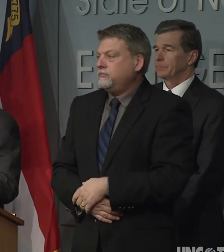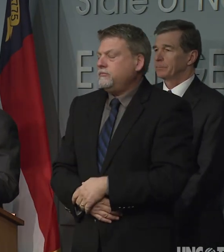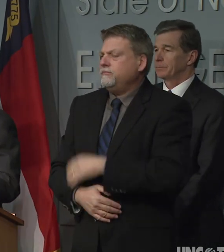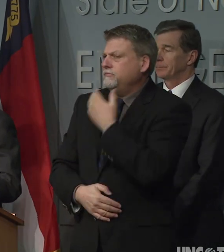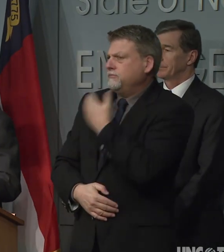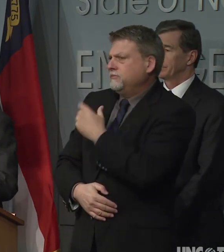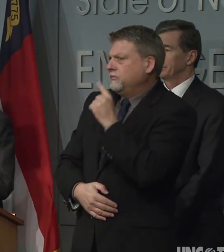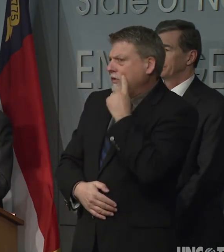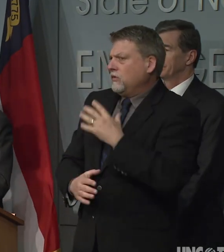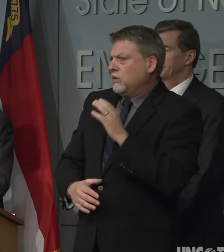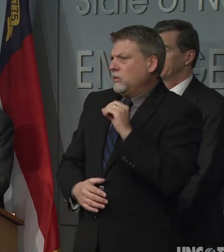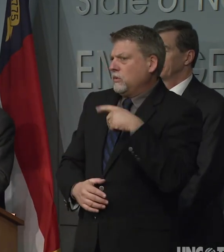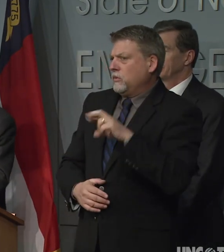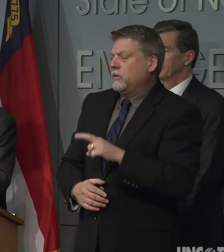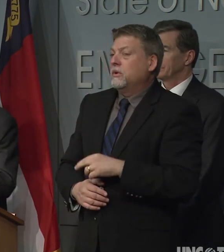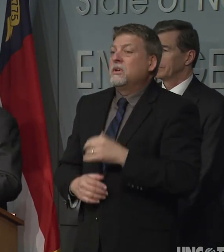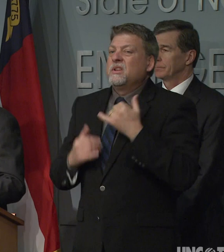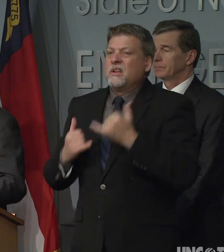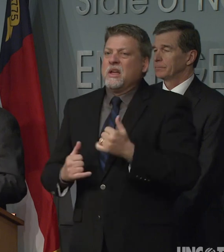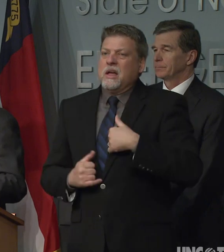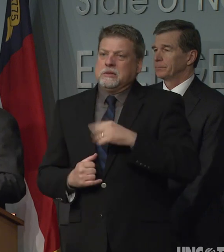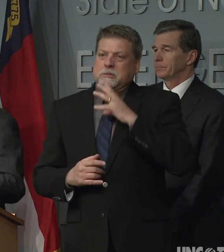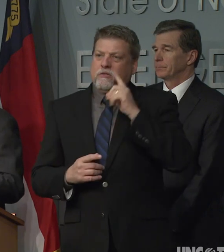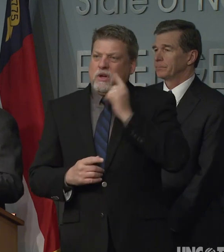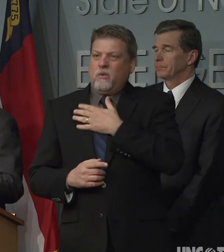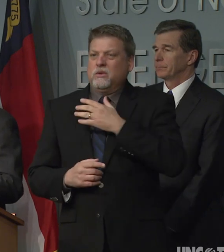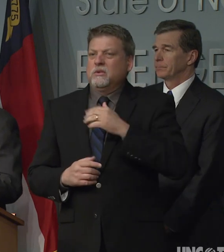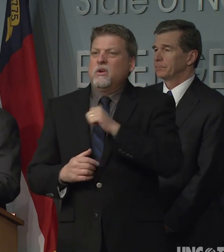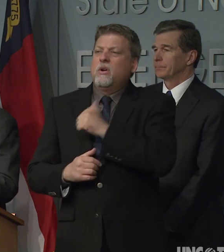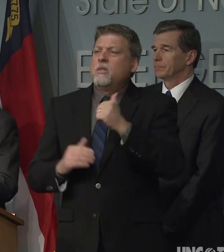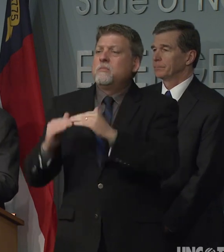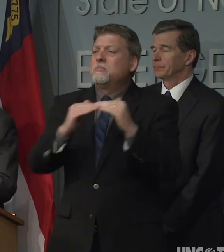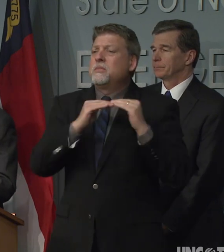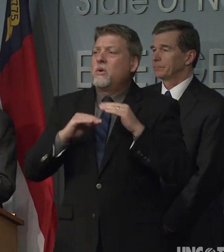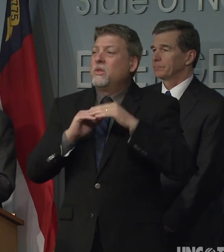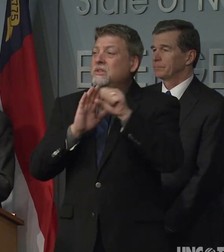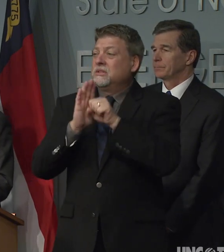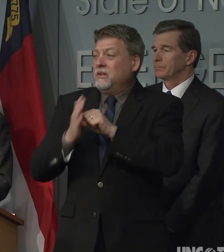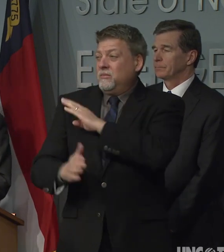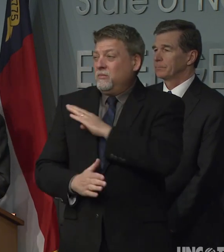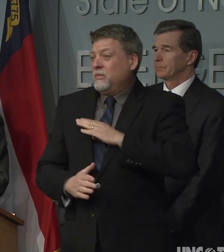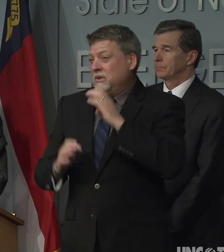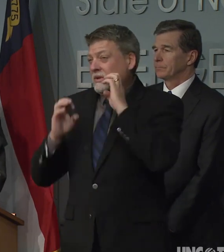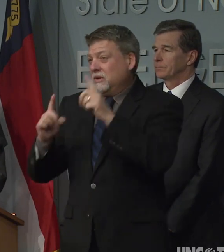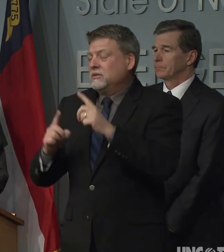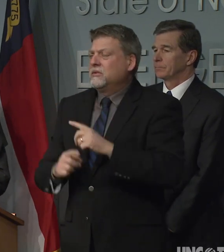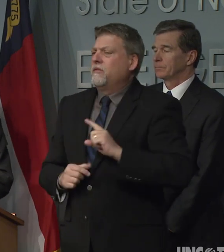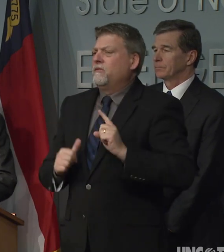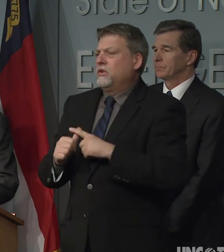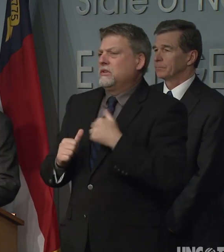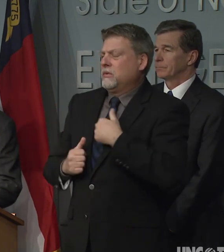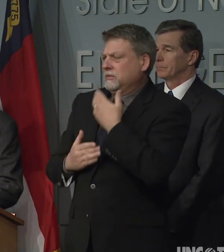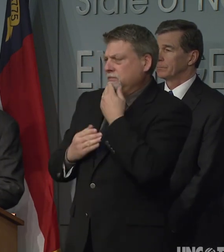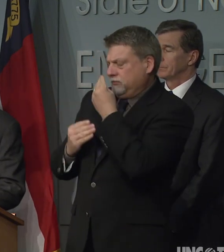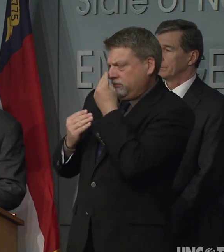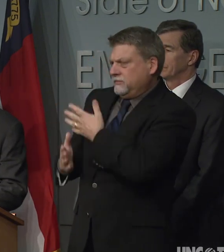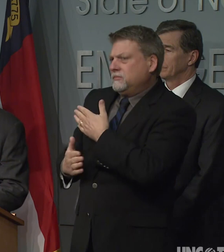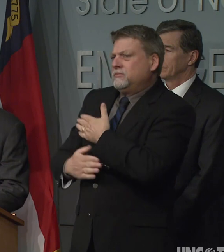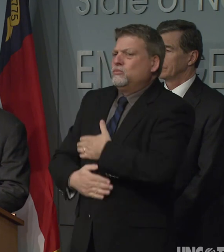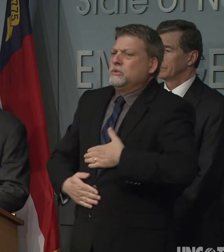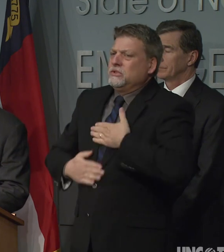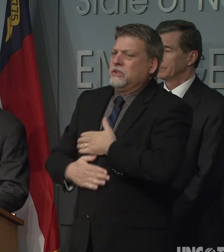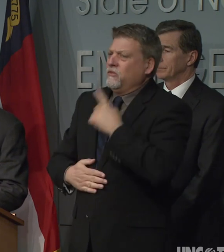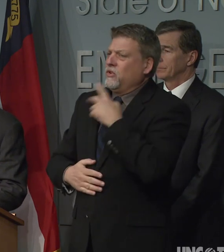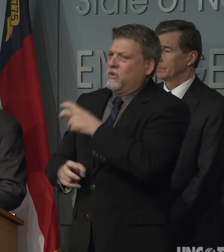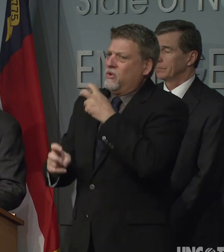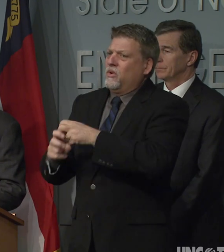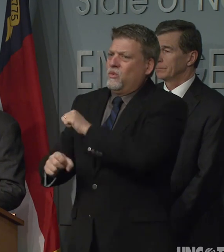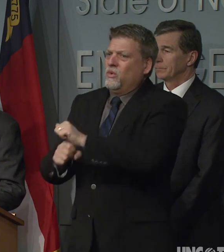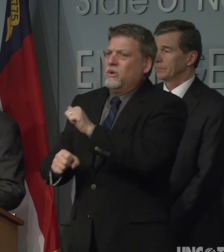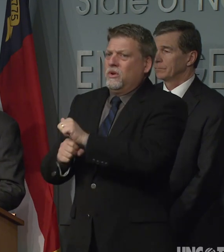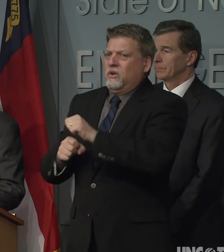Muchísimas gracias gobernador con que es a nombre de mis y compra mis colegas en Milstein ese locación les